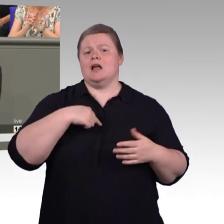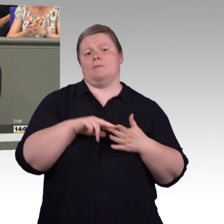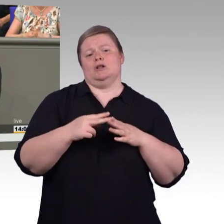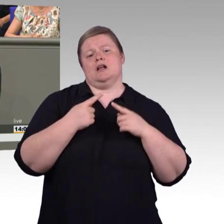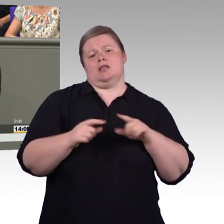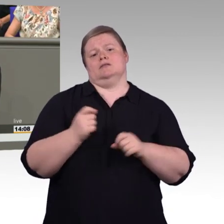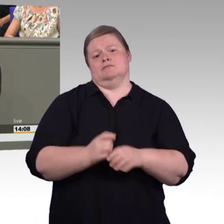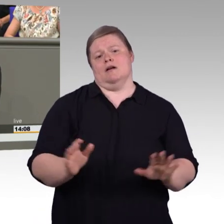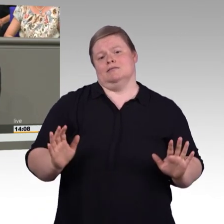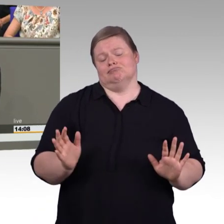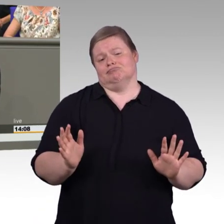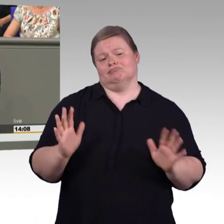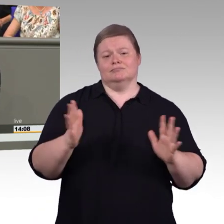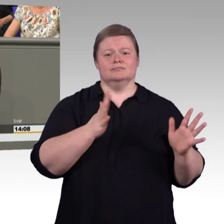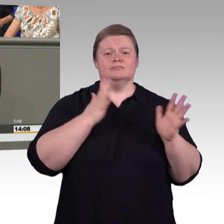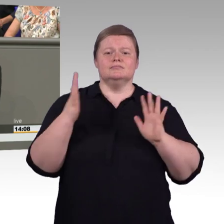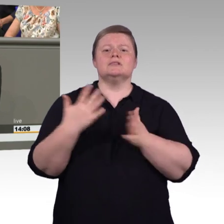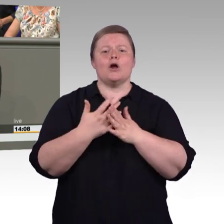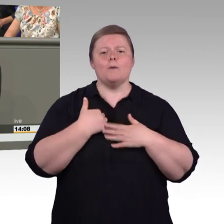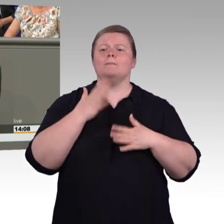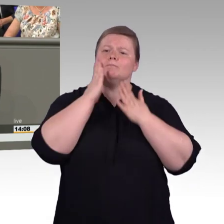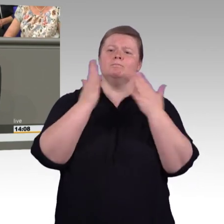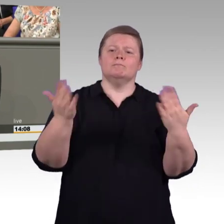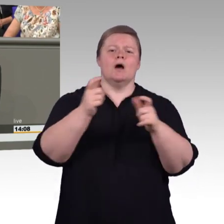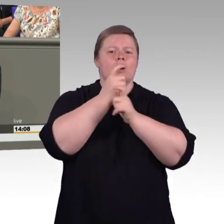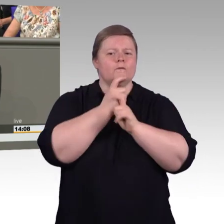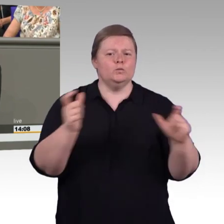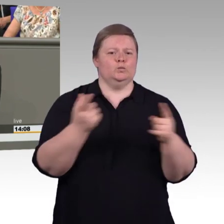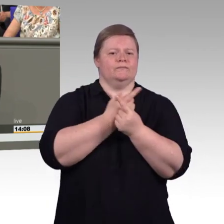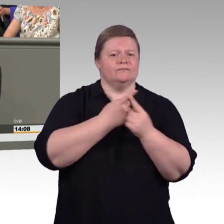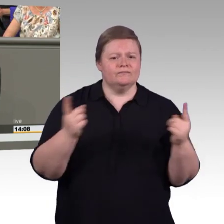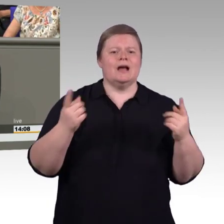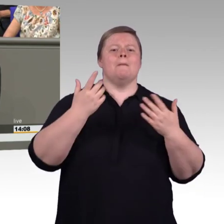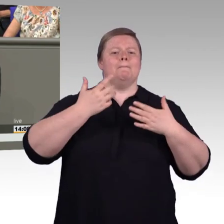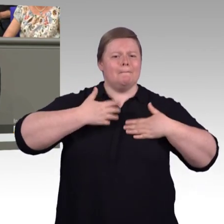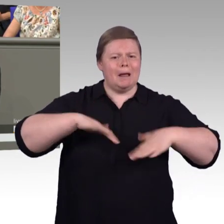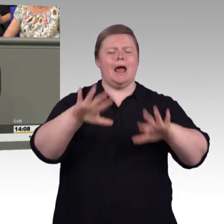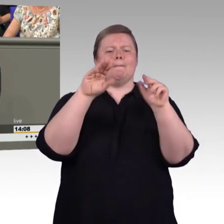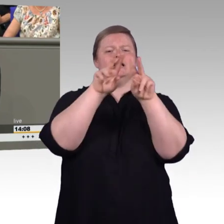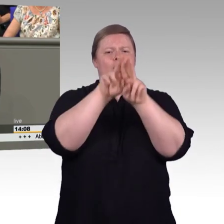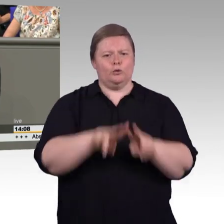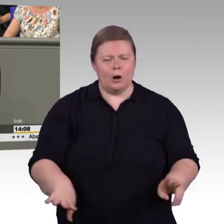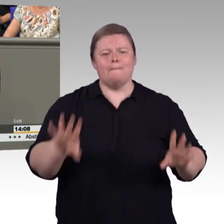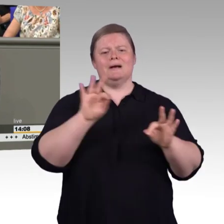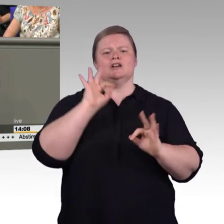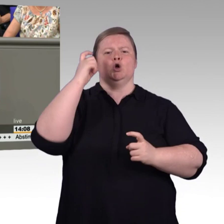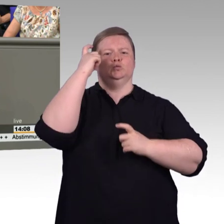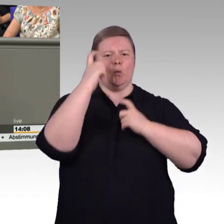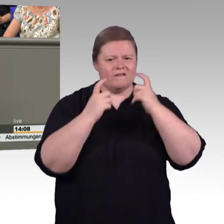was die Bund-Länder-Arbeitsgruppe uns vorschlägt und lassen Sie uns dann in einem abgewogenen Prozess gemeinsam entscheiden, welcher Weg der richtige ist,